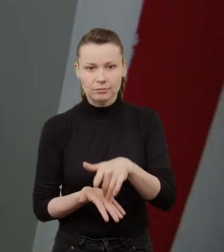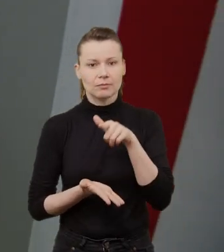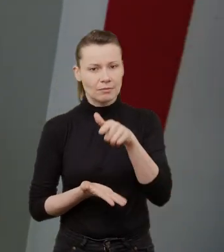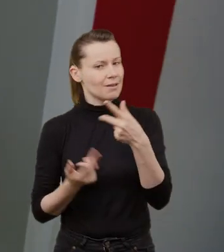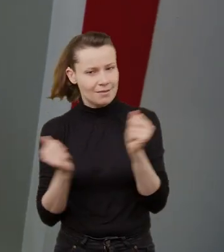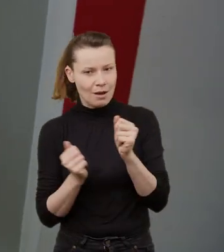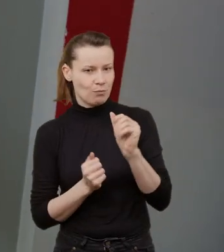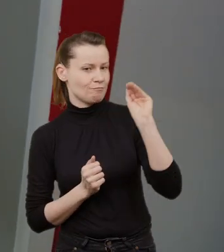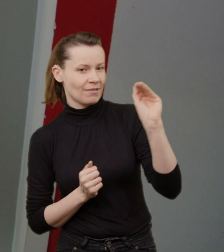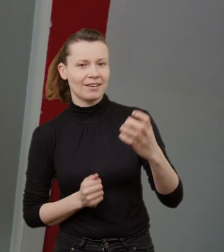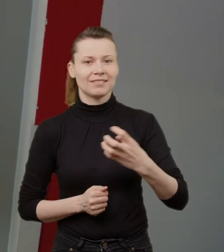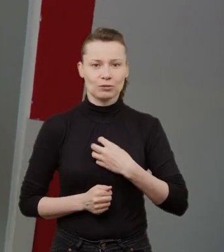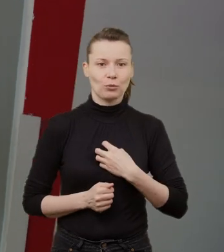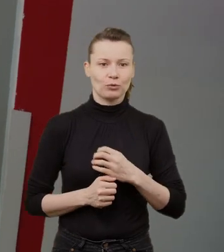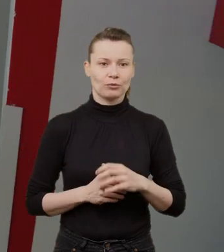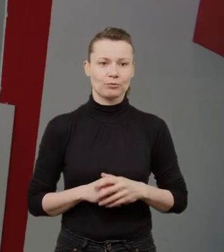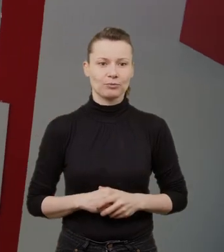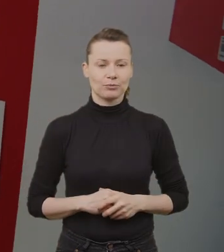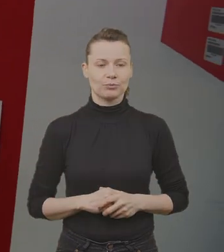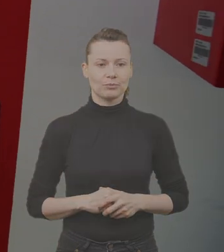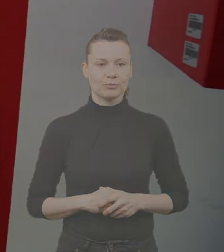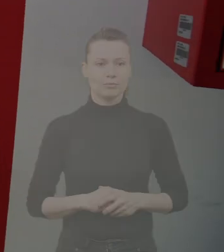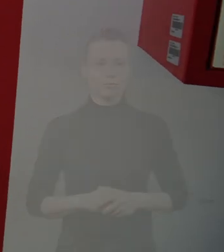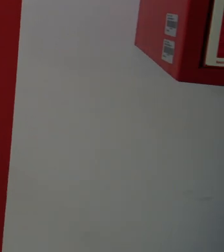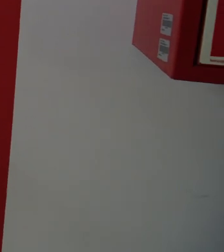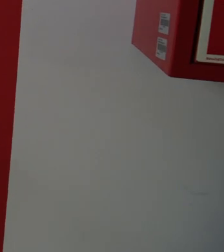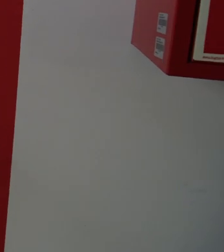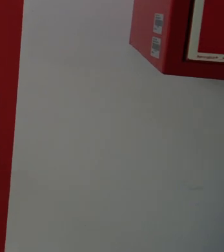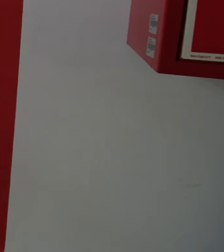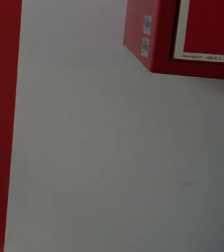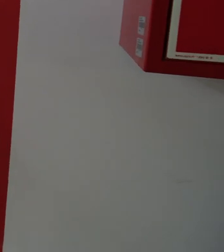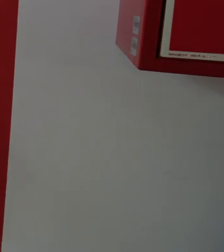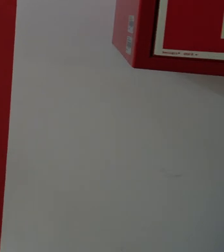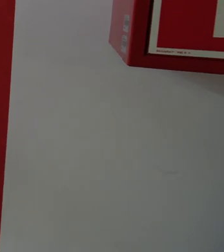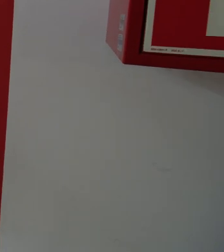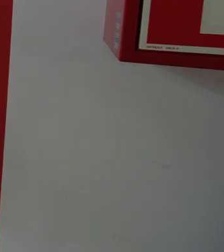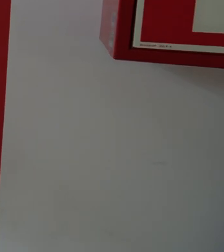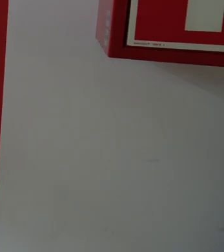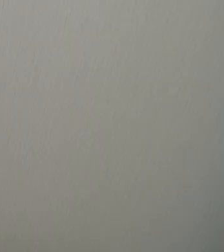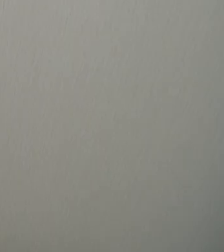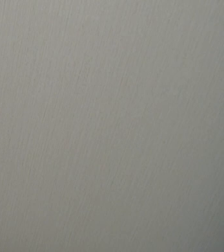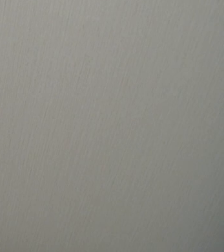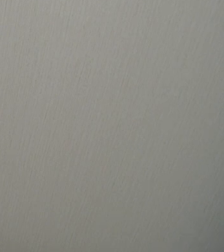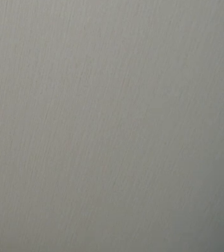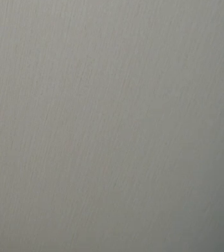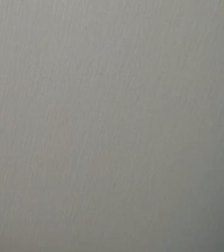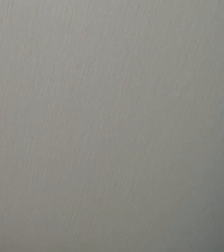Po lewej stronie panel kontrolny z przyciskami. Przyciski mają wypukłe cyfry z numerami pięter i podpisy brajlowskie.